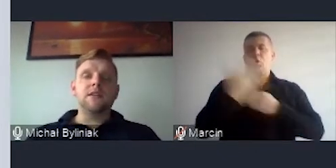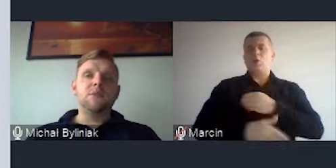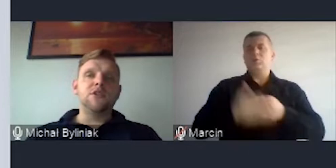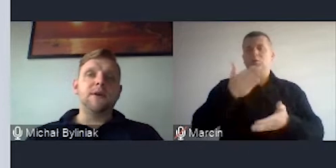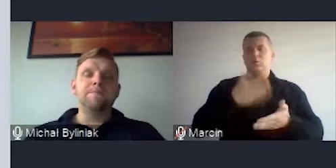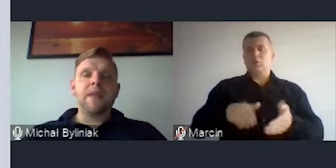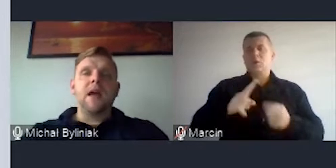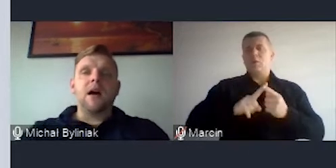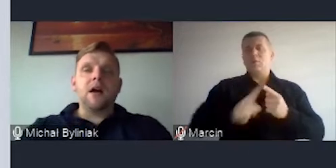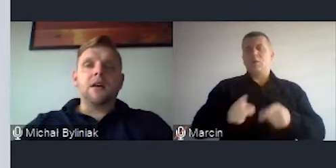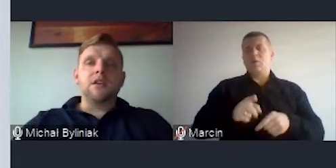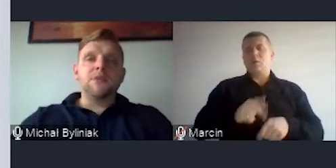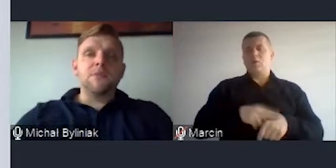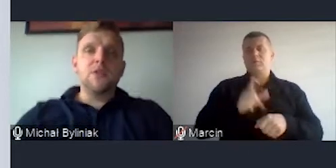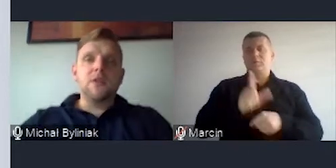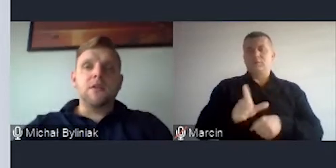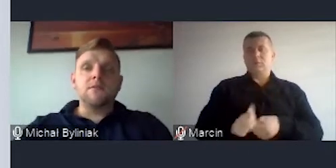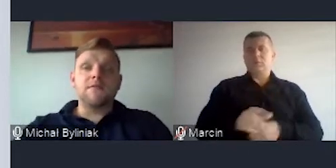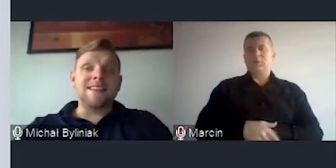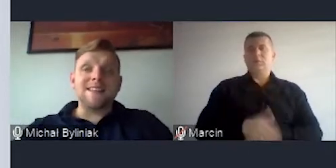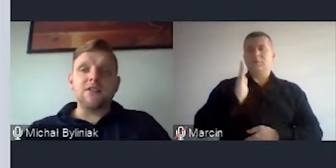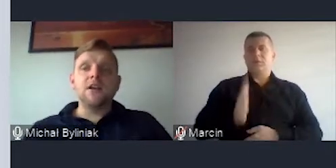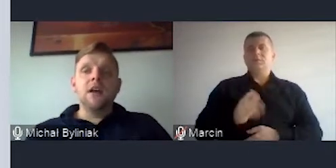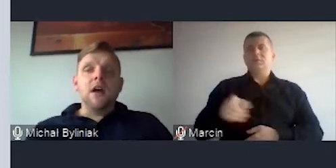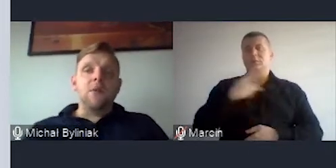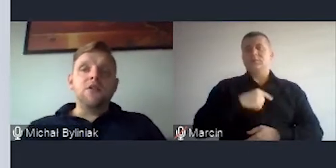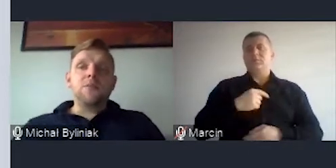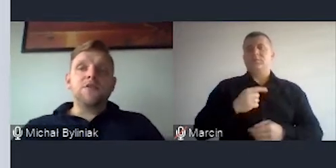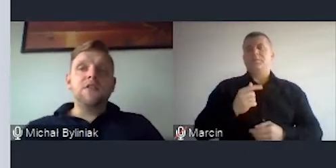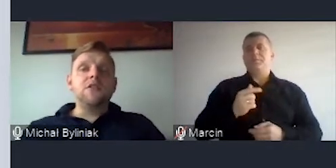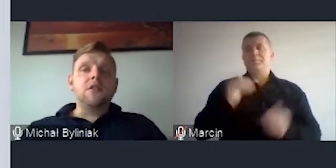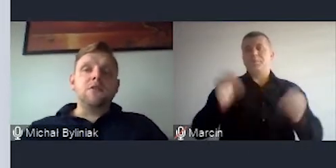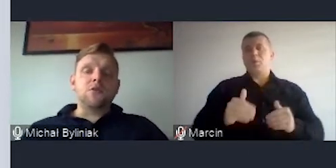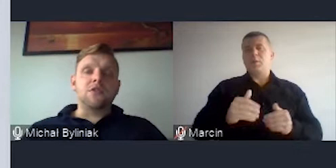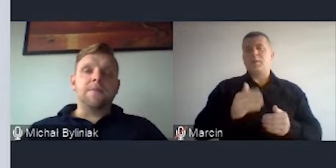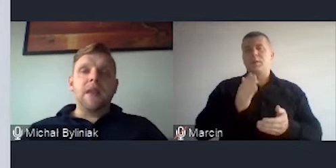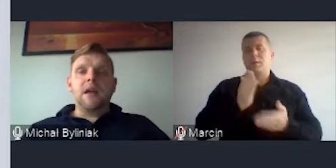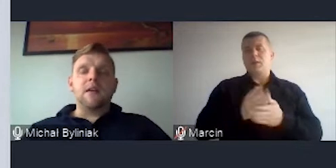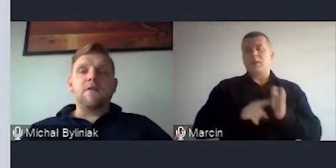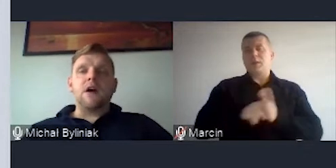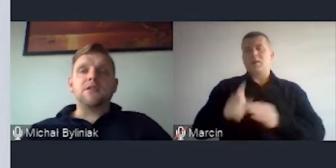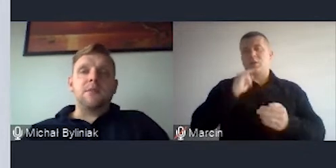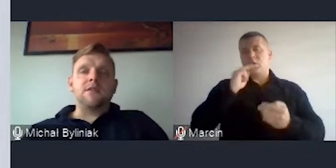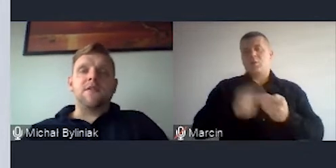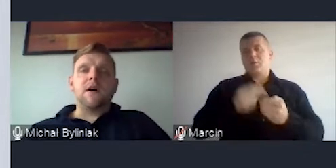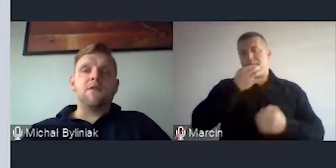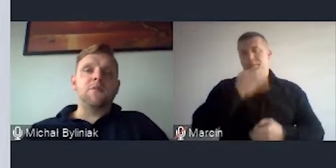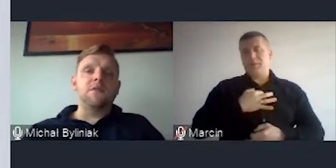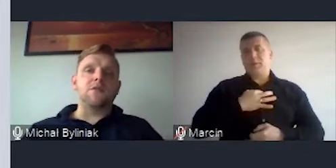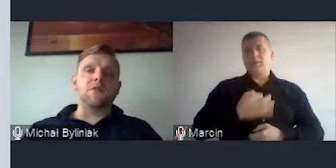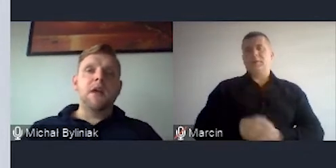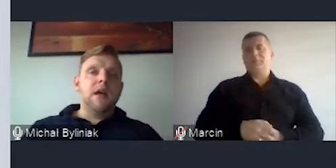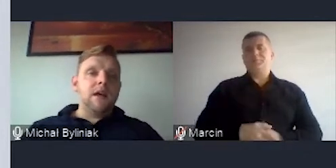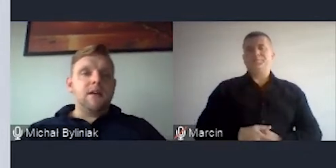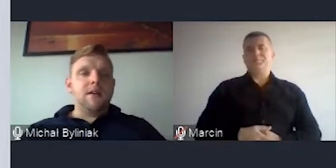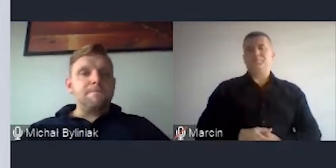kiedy będziemy w zasadzie mogli ją poświęcić tylko i wyłącznie Państwa wątpliwością.